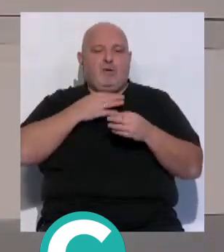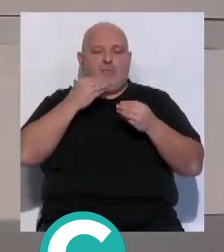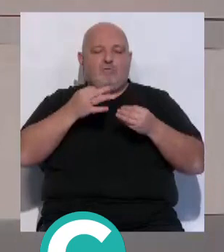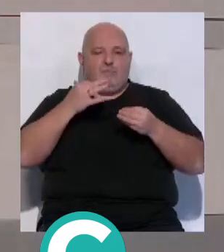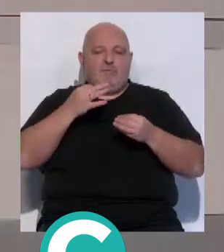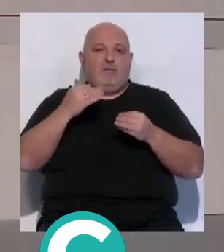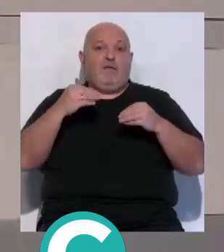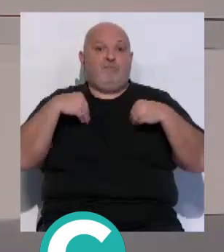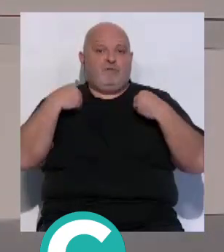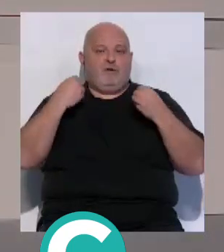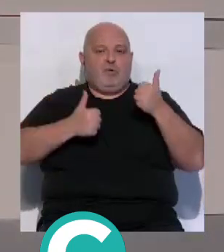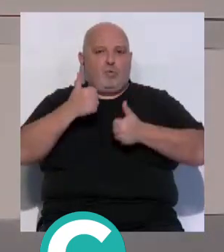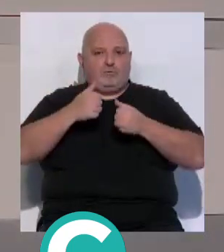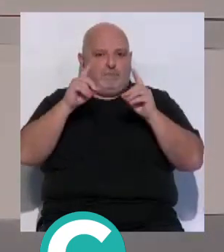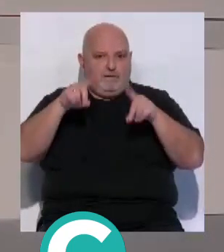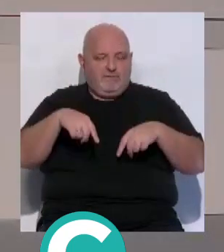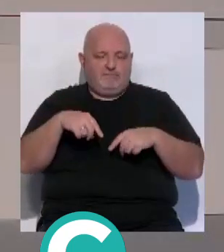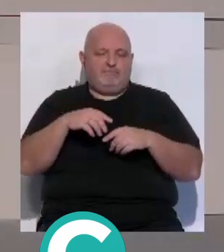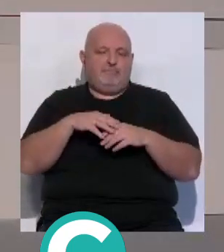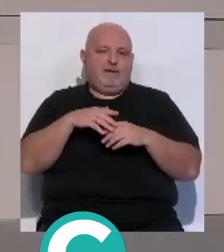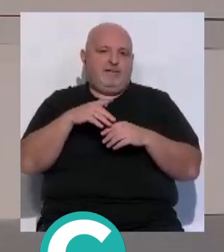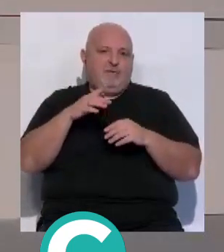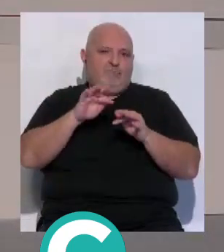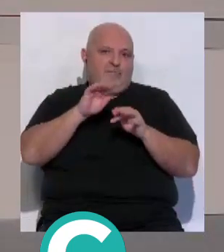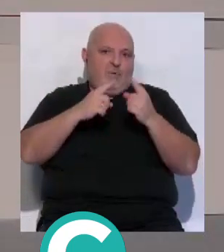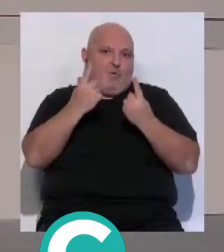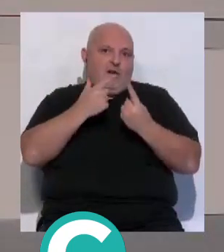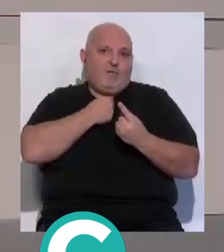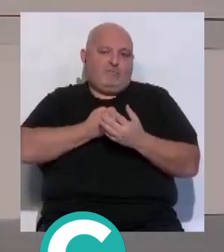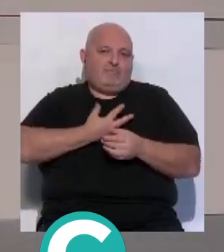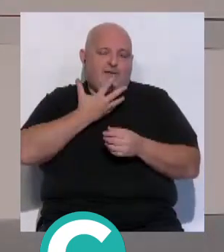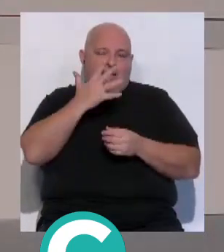del coa también como Nosotros hemos disfrutado anoche con unas actuaciones espectaculares